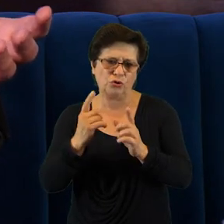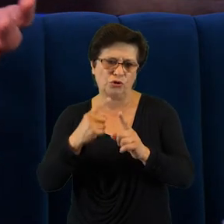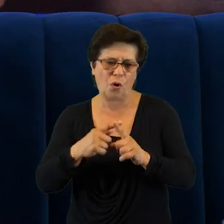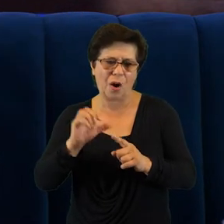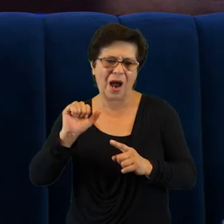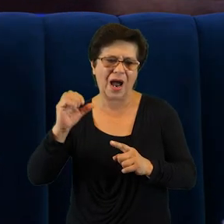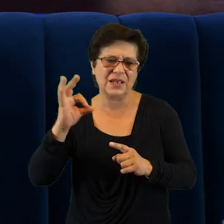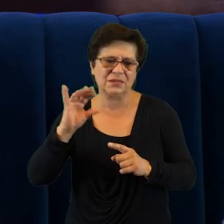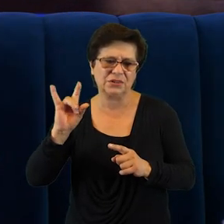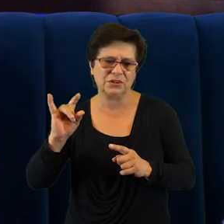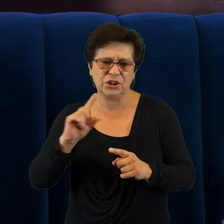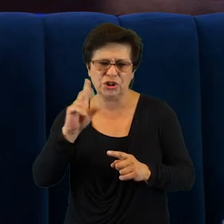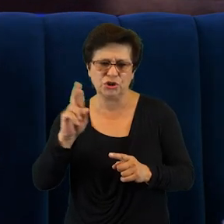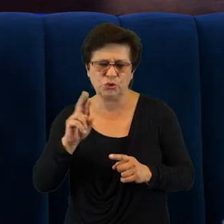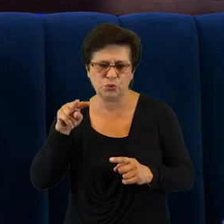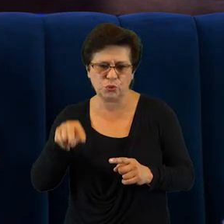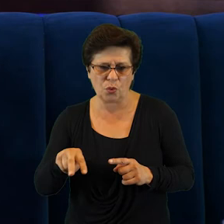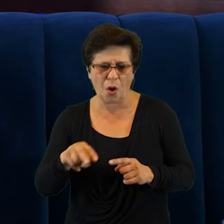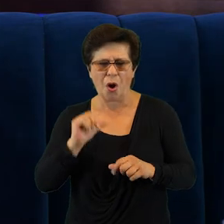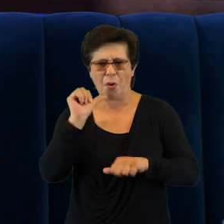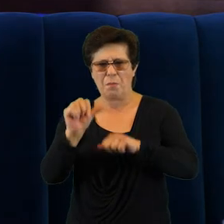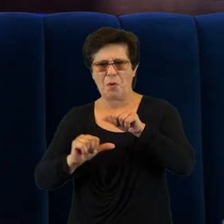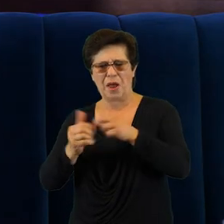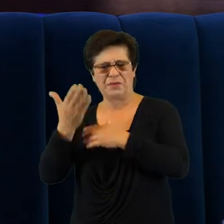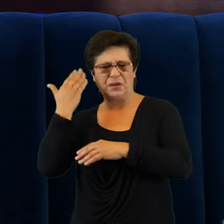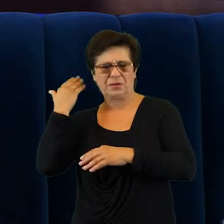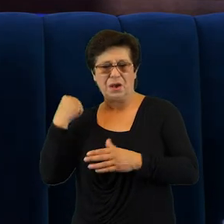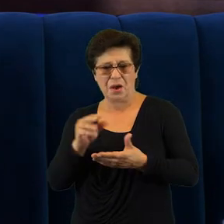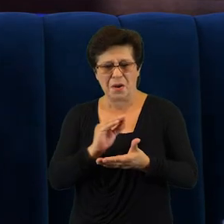I on, po latach dopiero, w kręgu biblijnym pisze, że: